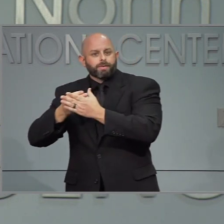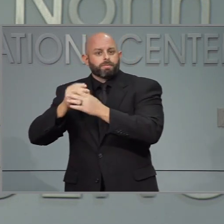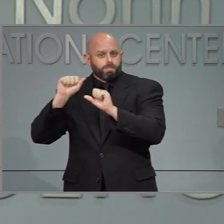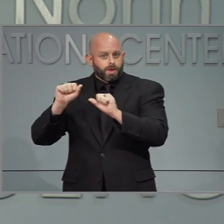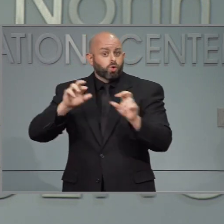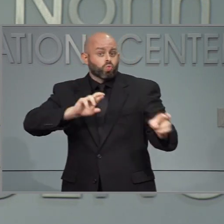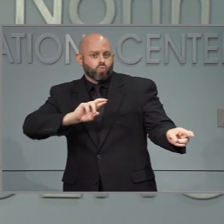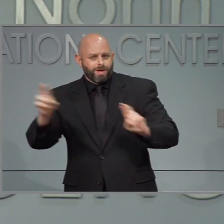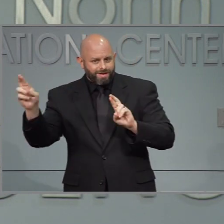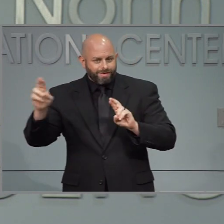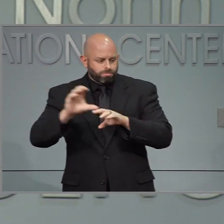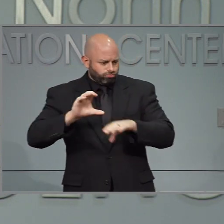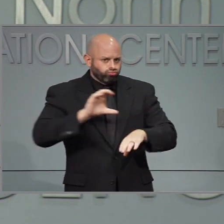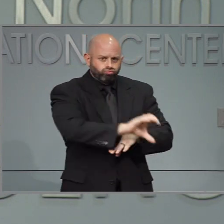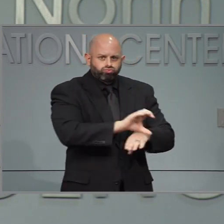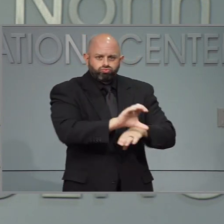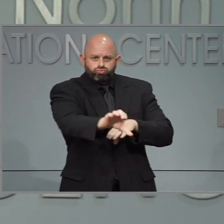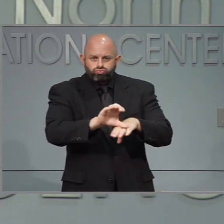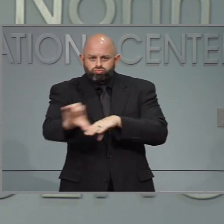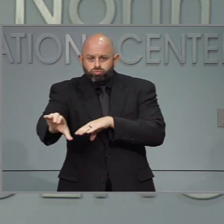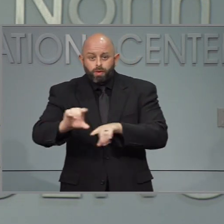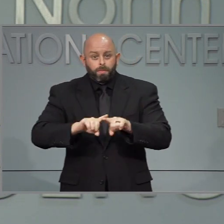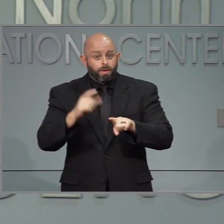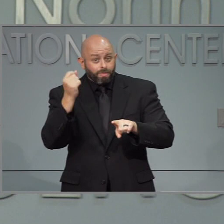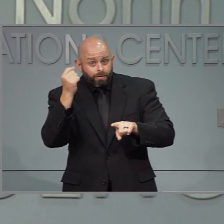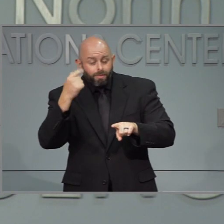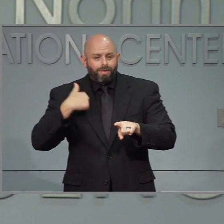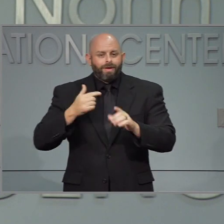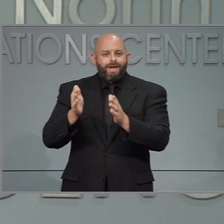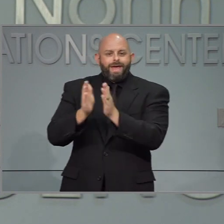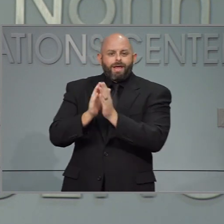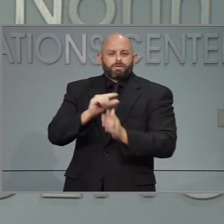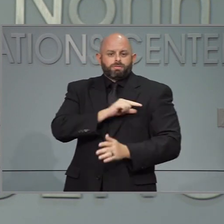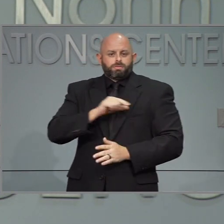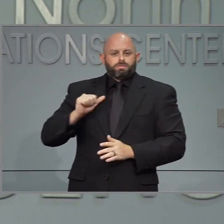y está lista para designase para eso el motivo le he pedido